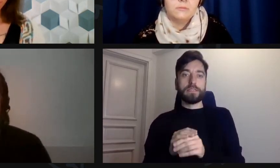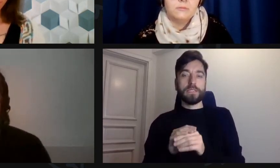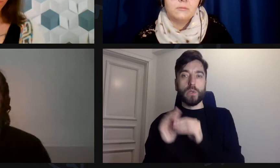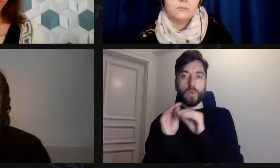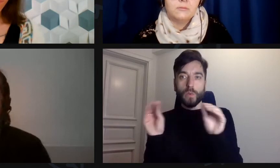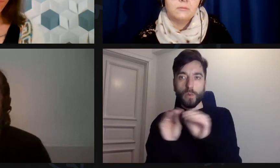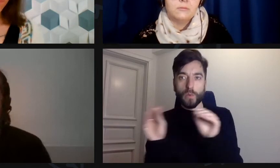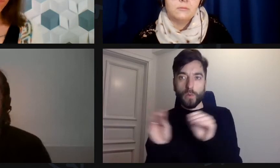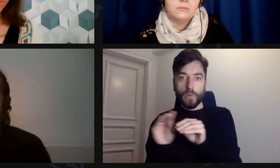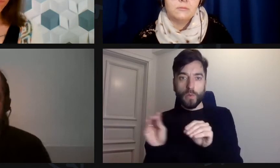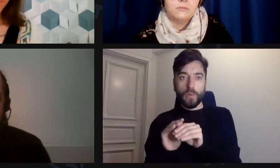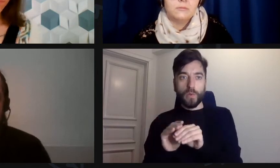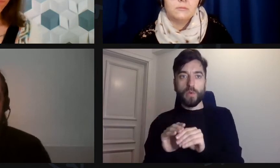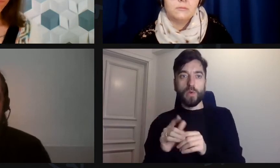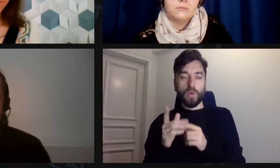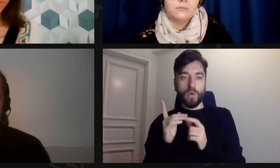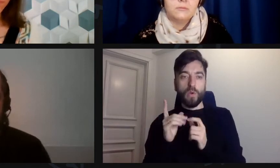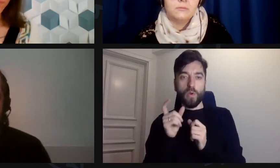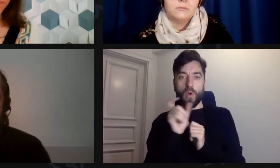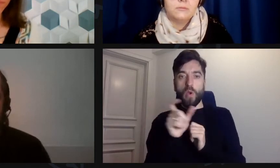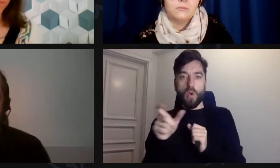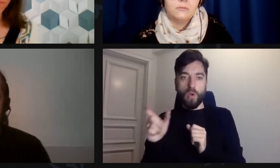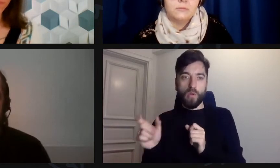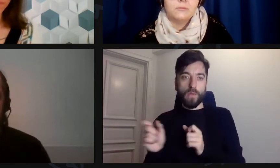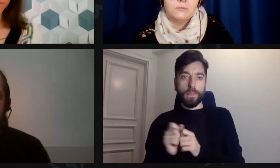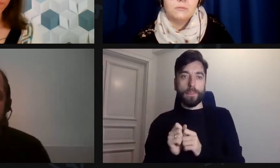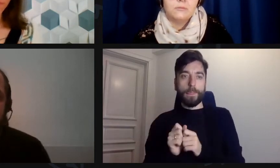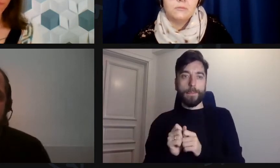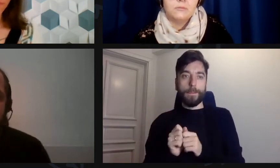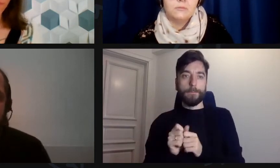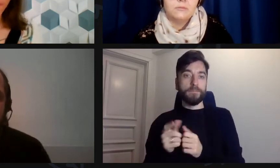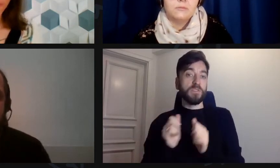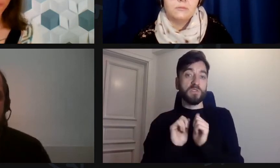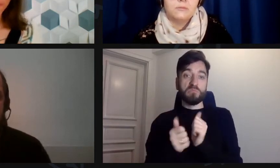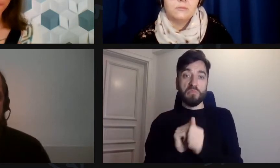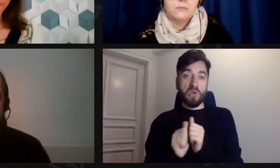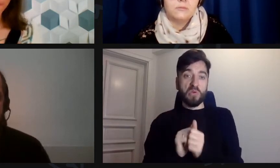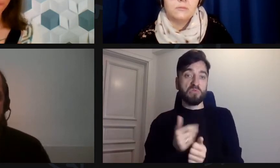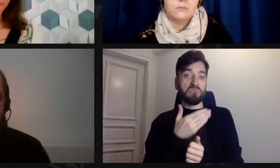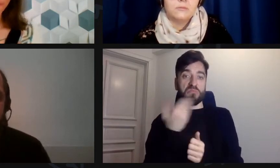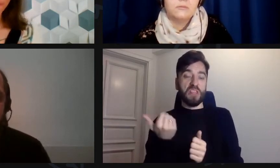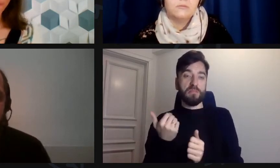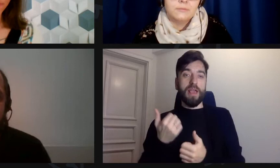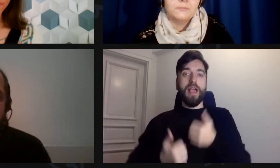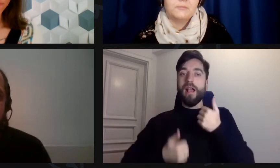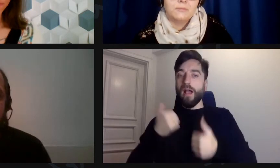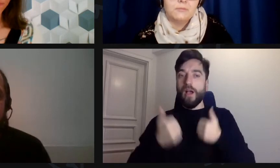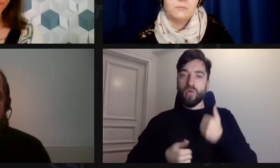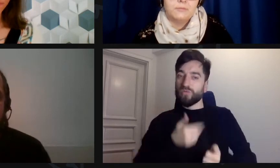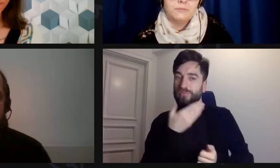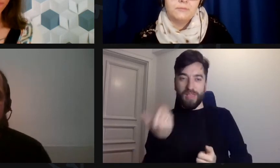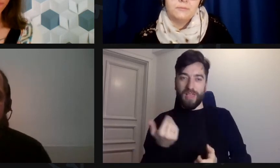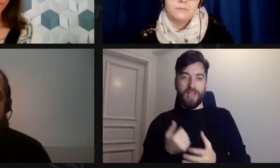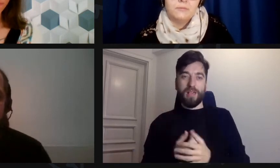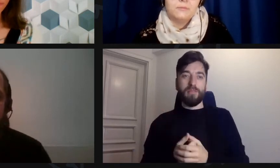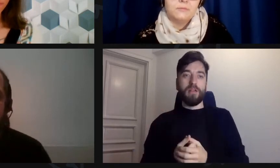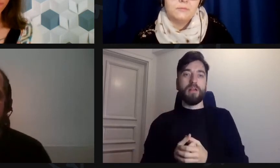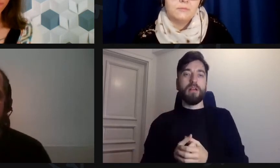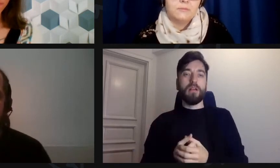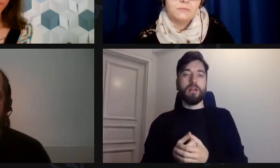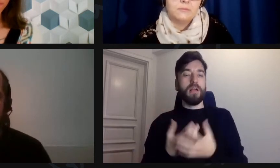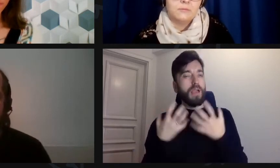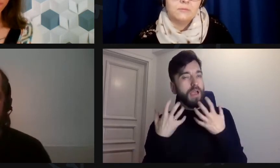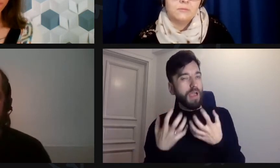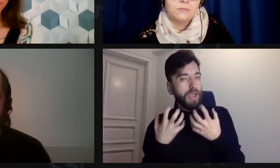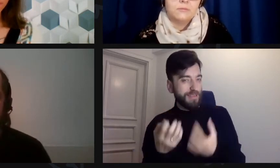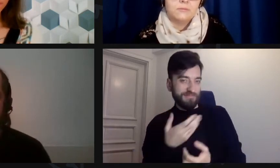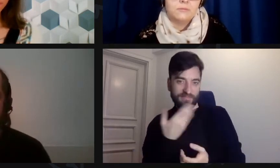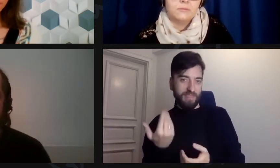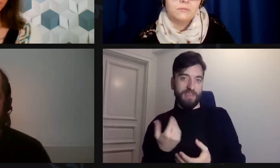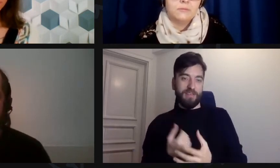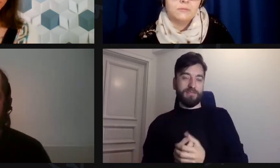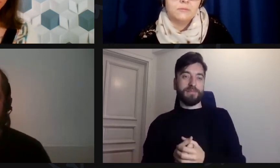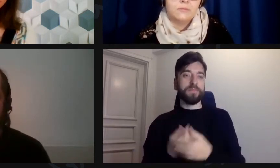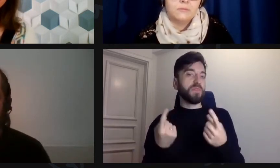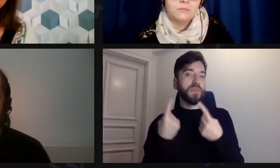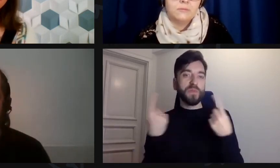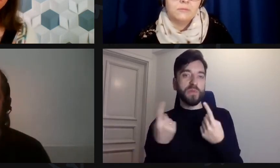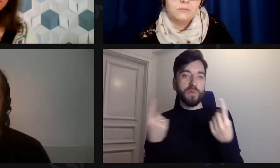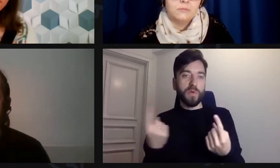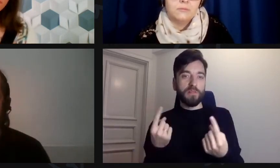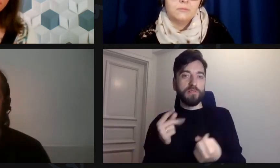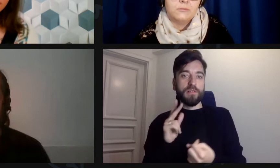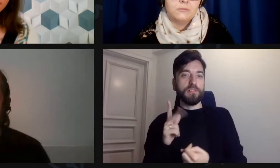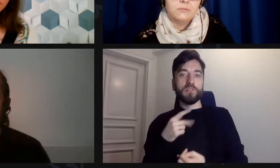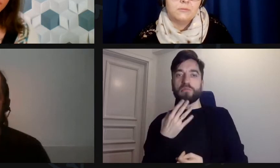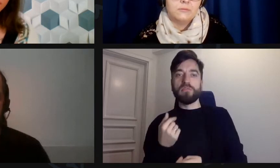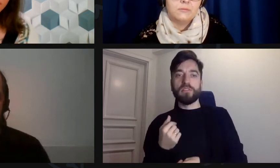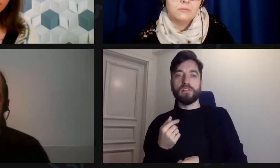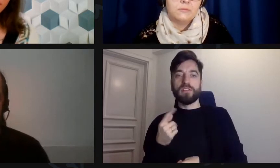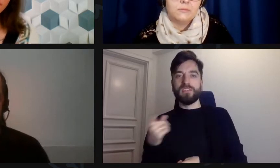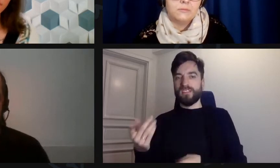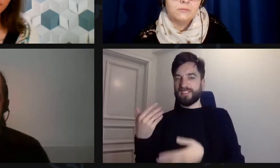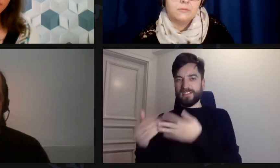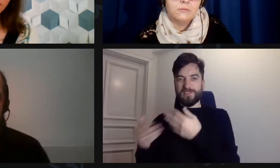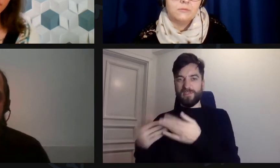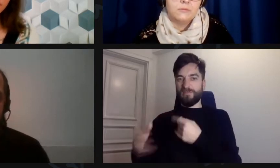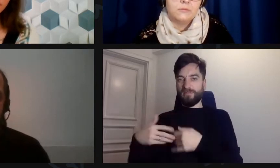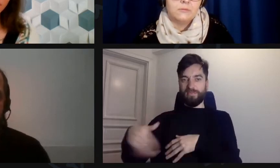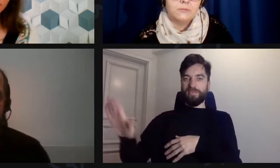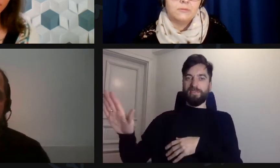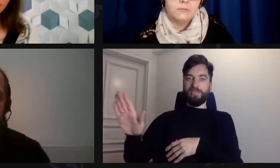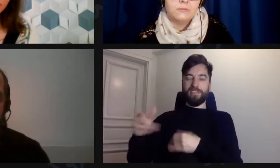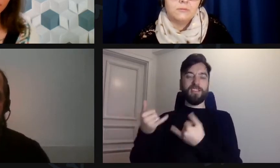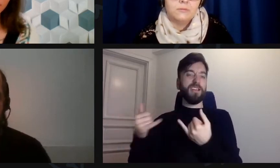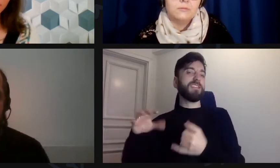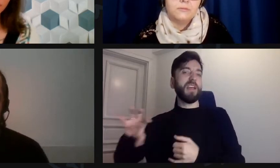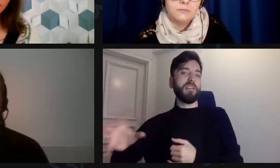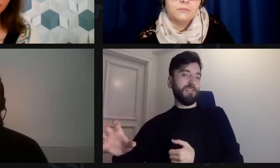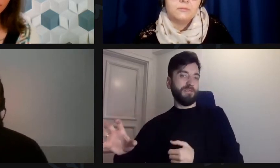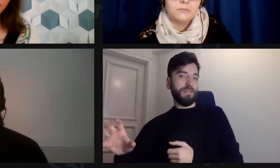U mnie na tych zajęciach nie ma sportu, nie ma nastawienia na rywalizacje i jakichś oczekiwań. Nie ma takich sytuacji, że ktoś mówi jesteś za słaby na tą grupę.